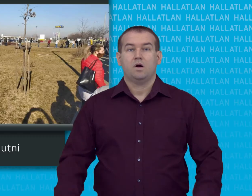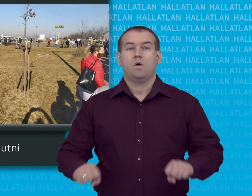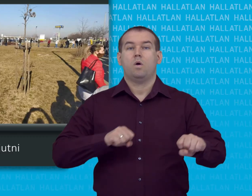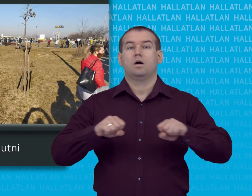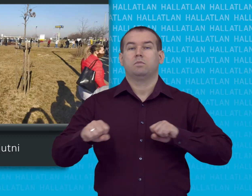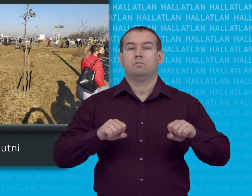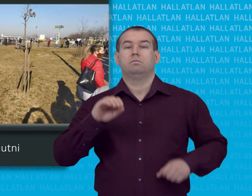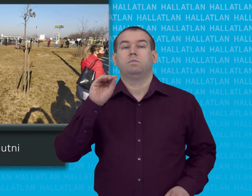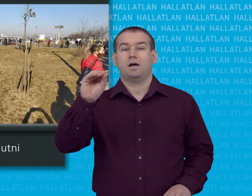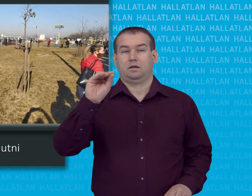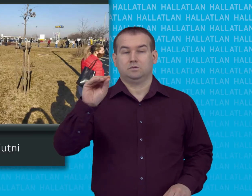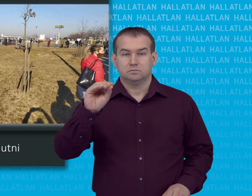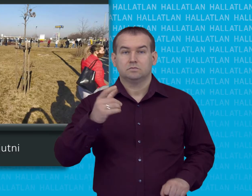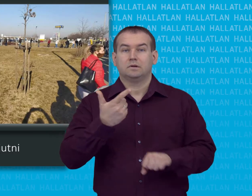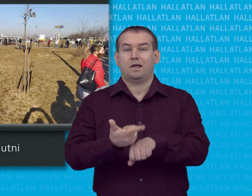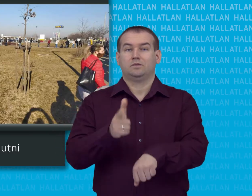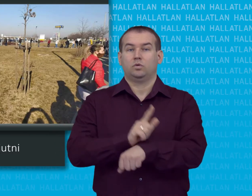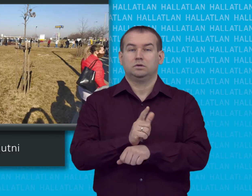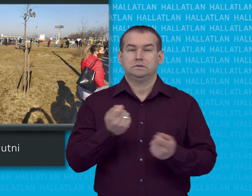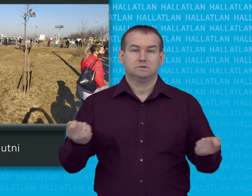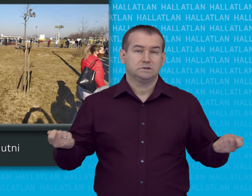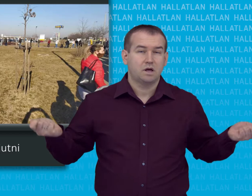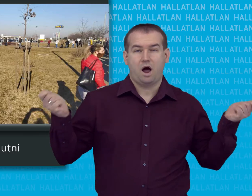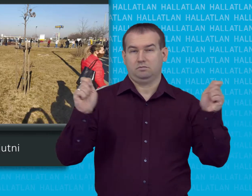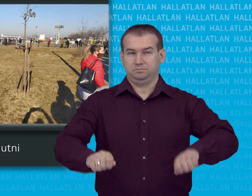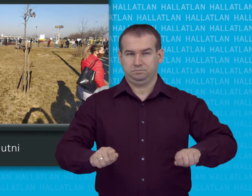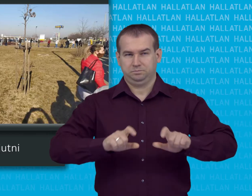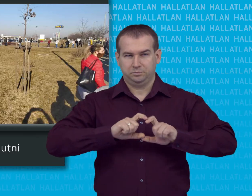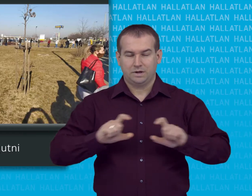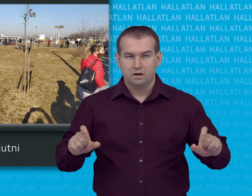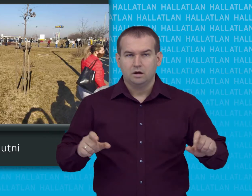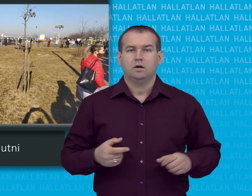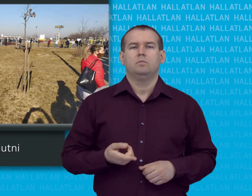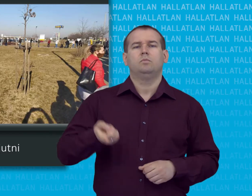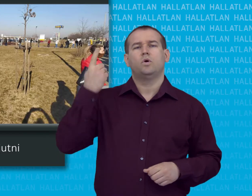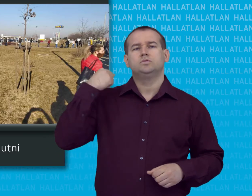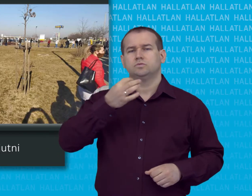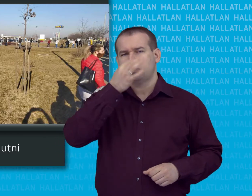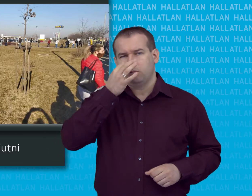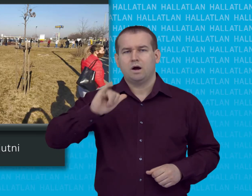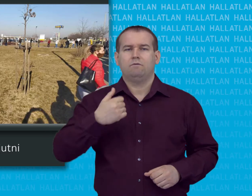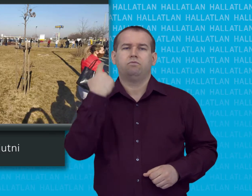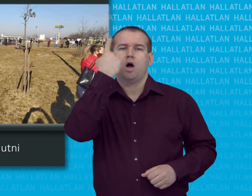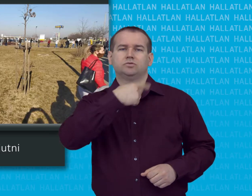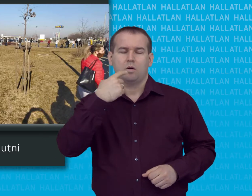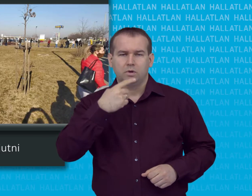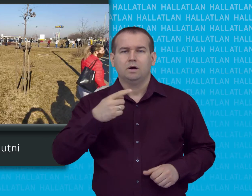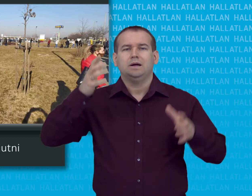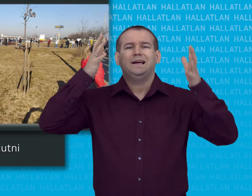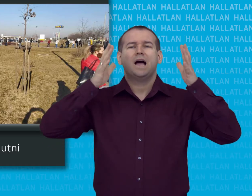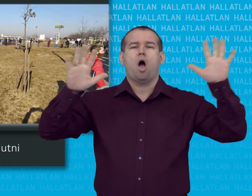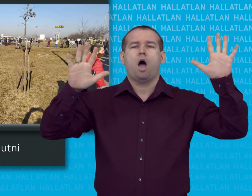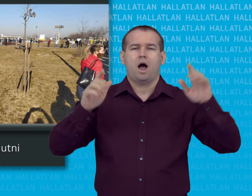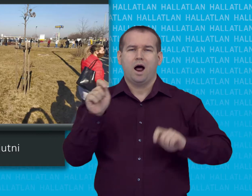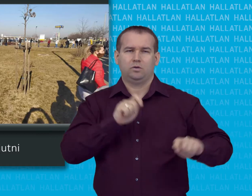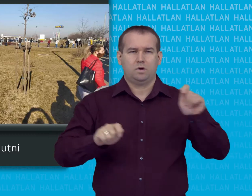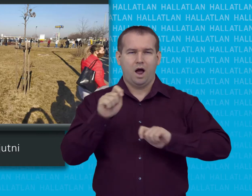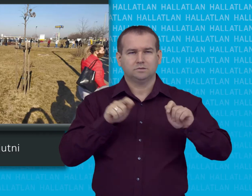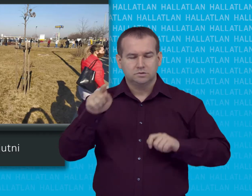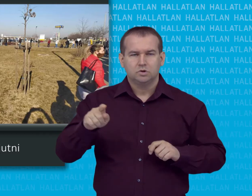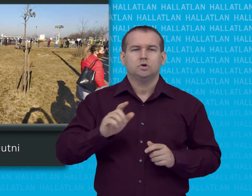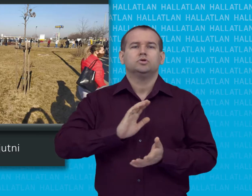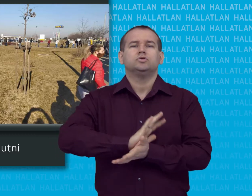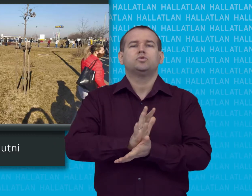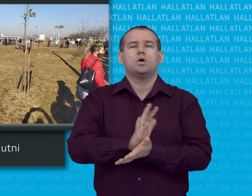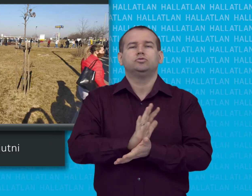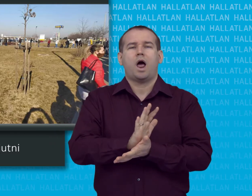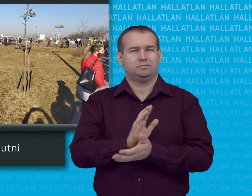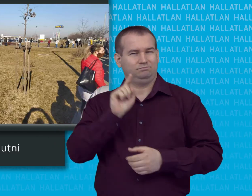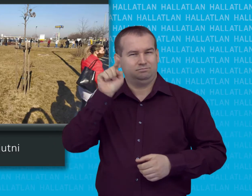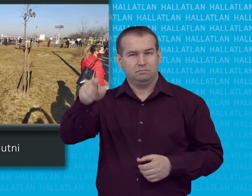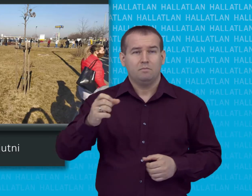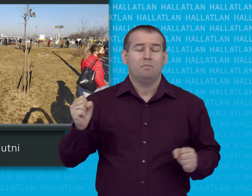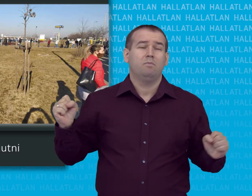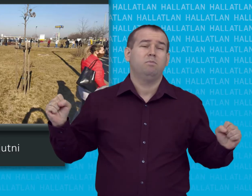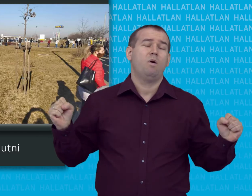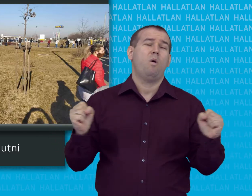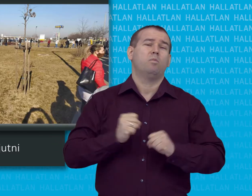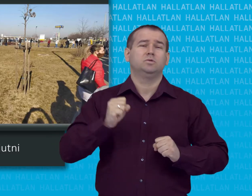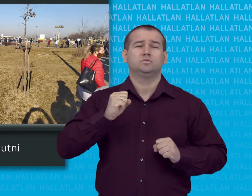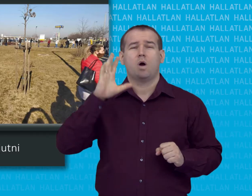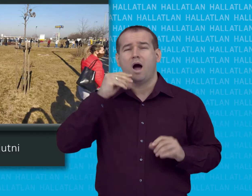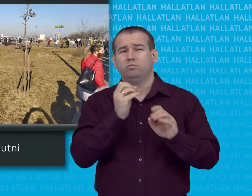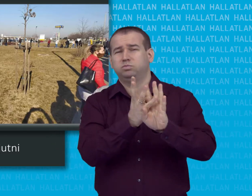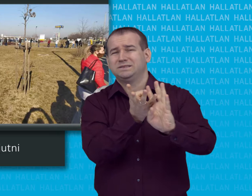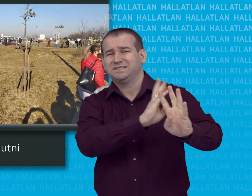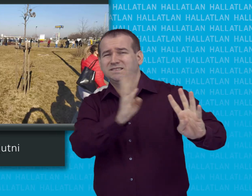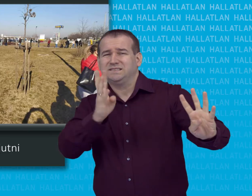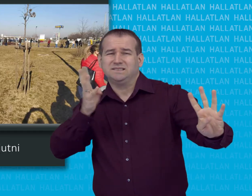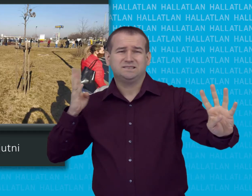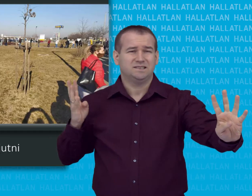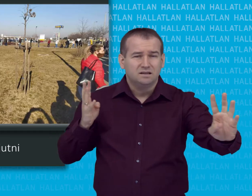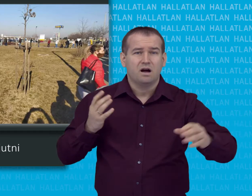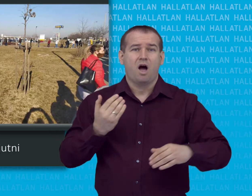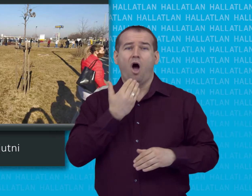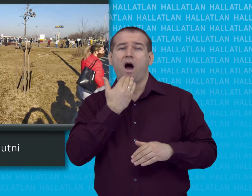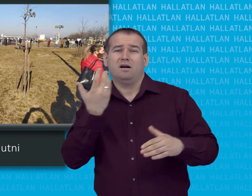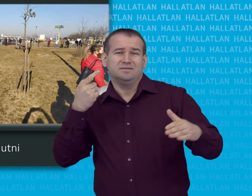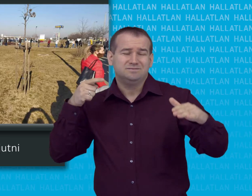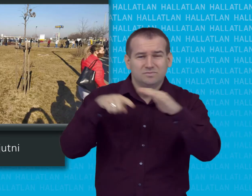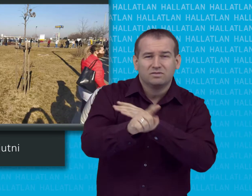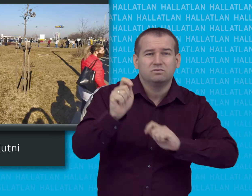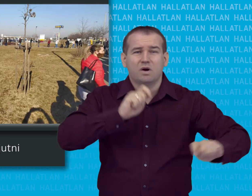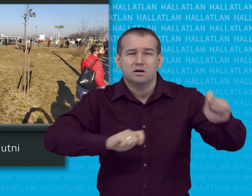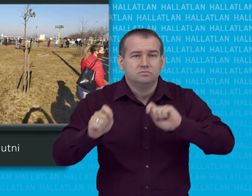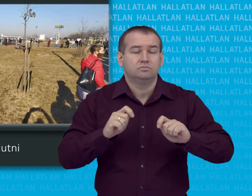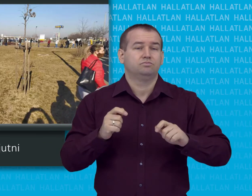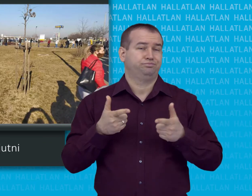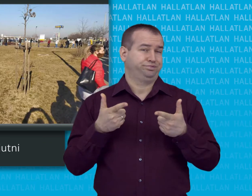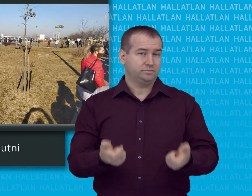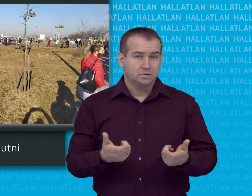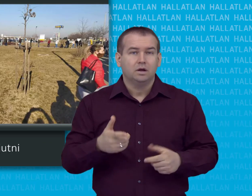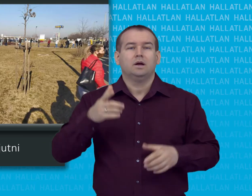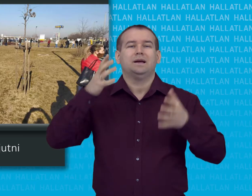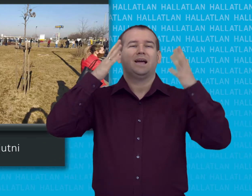Szombaton is és vasárnap is tömegek próbáltak bejutni a soroksári Ikea-áruházakba a kéthetes zárás előtt.